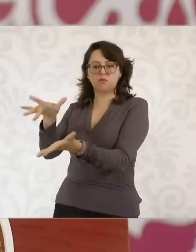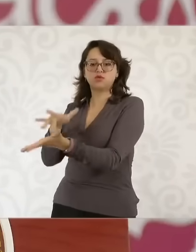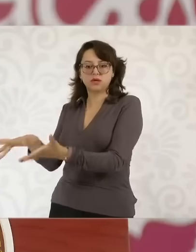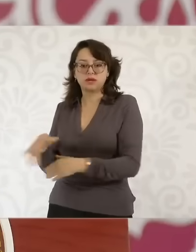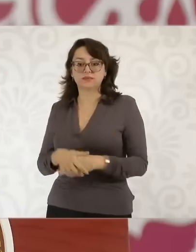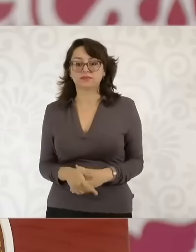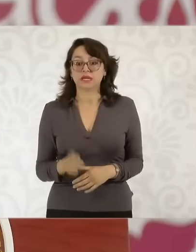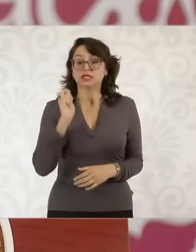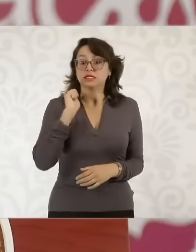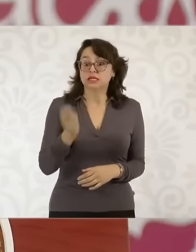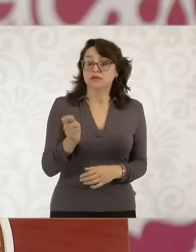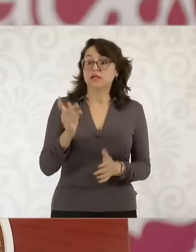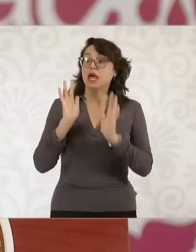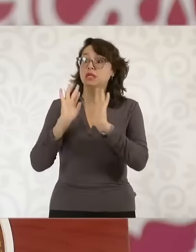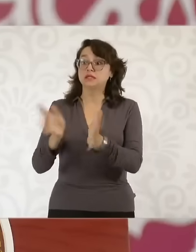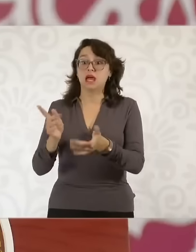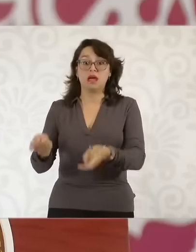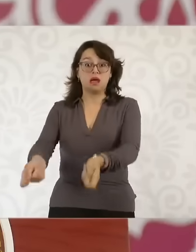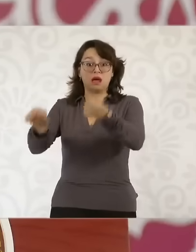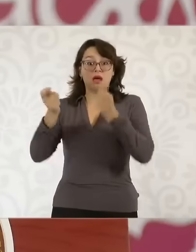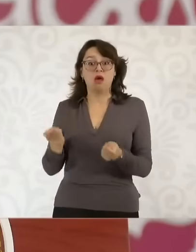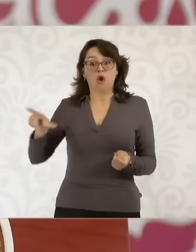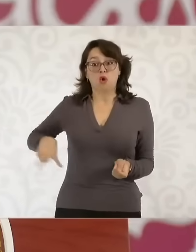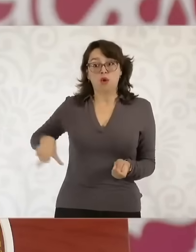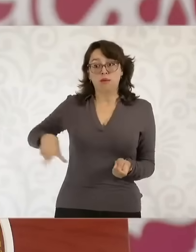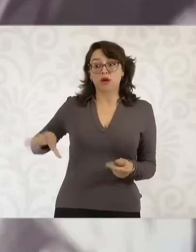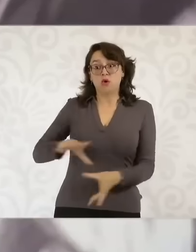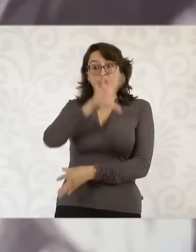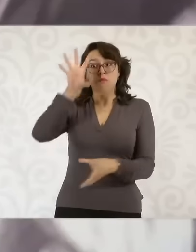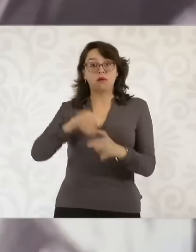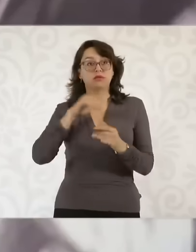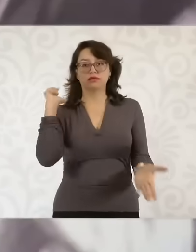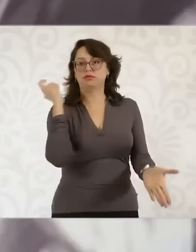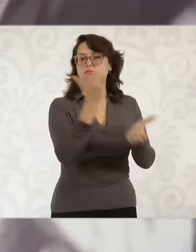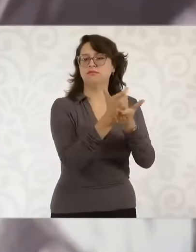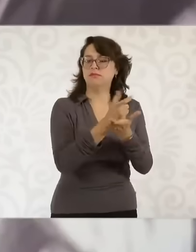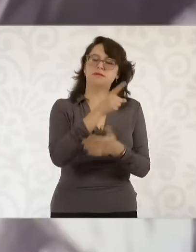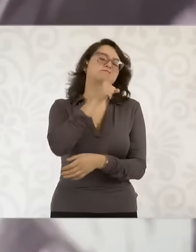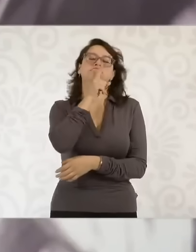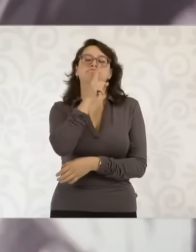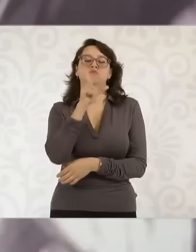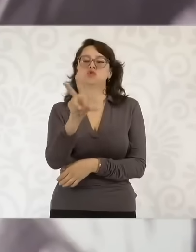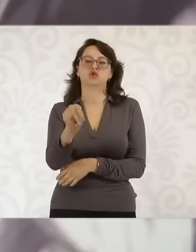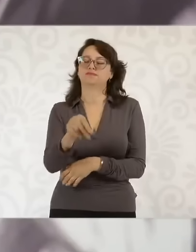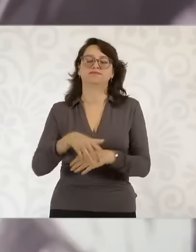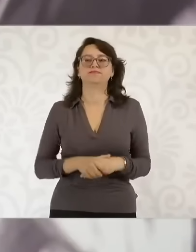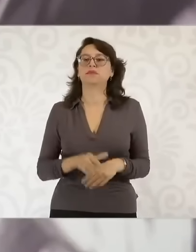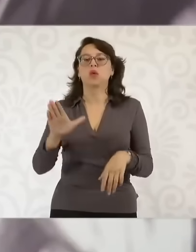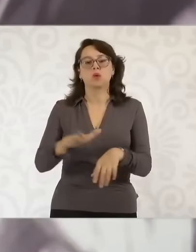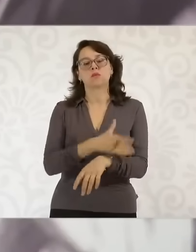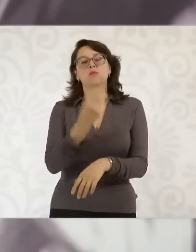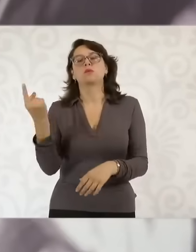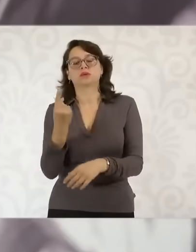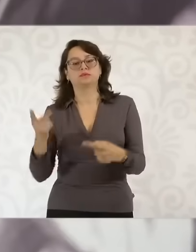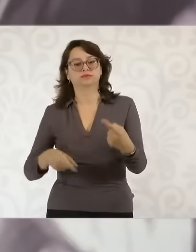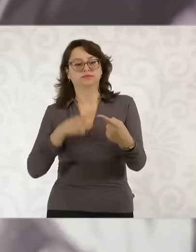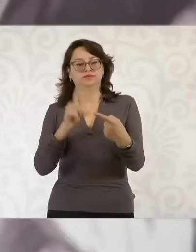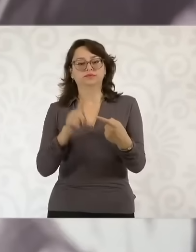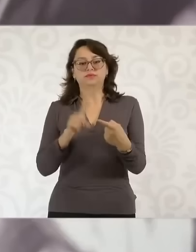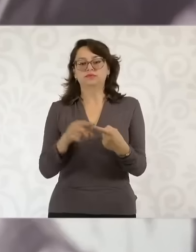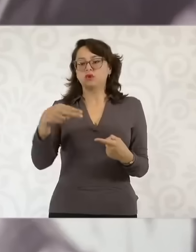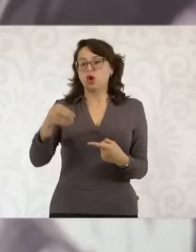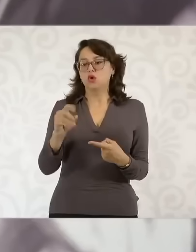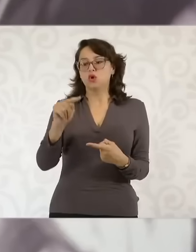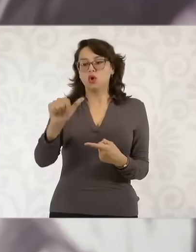convierte en deuda pública, dado que en el caso de las notas precitalizadas hay activos y hasta